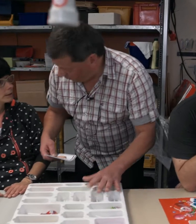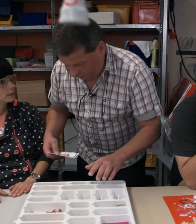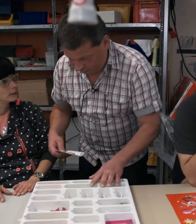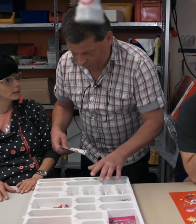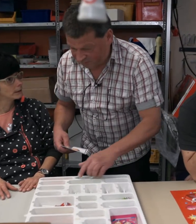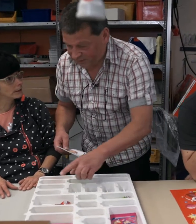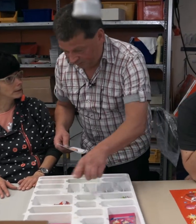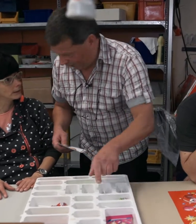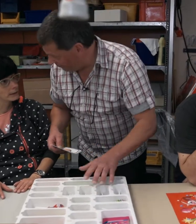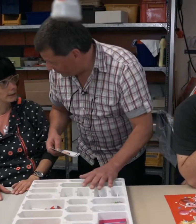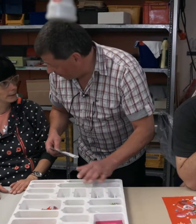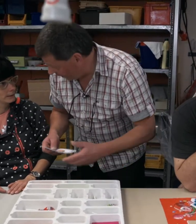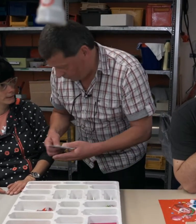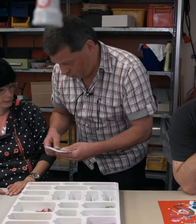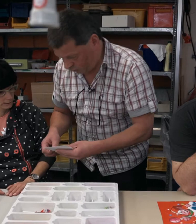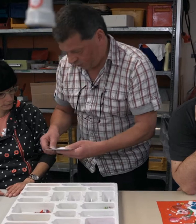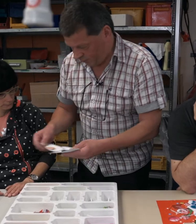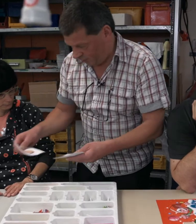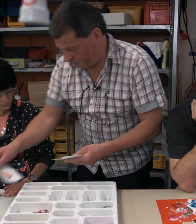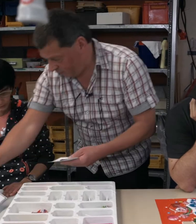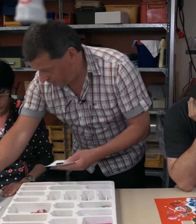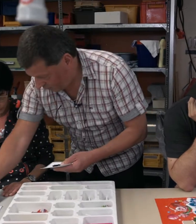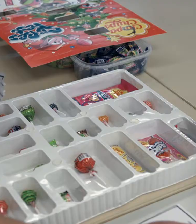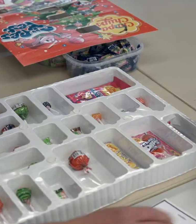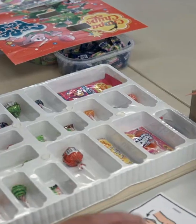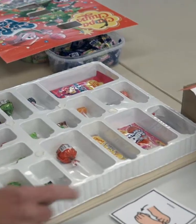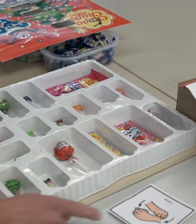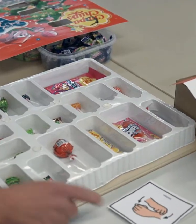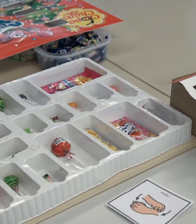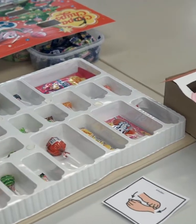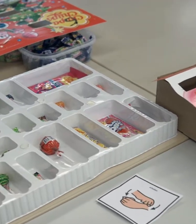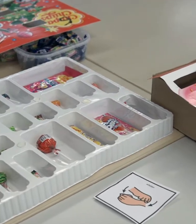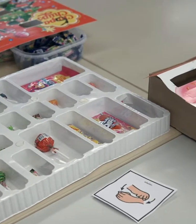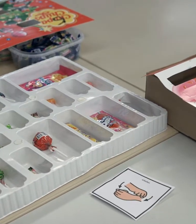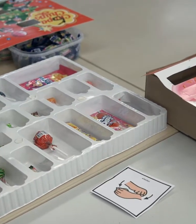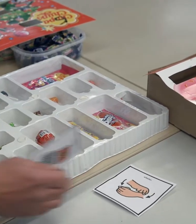"Wir wollen jetzt Adventskalender bestücken... Arbeiten,